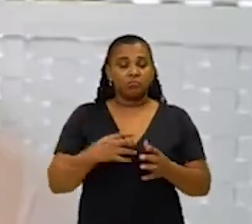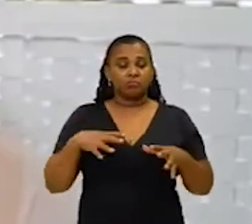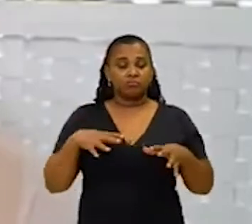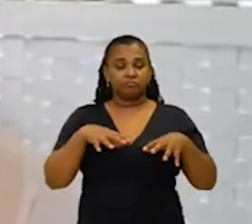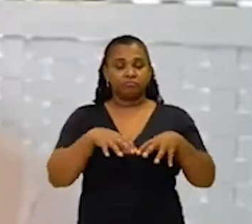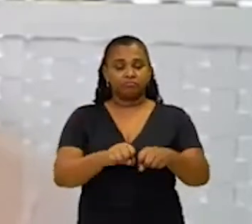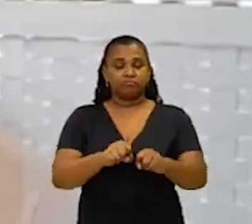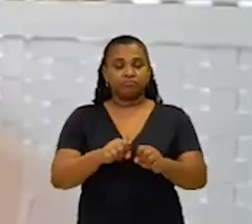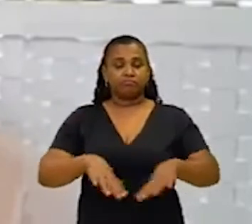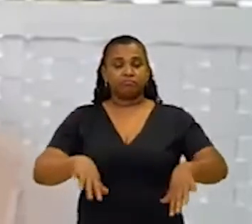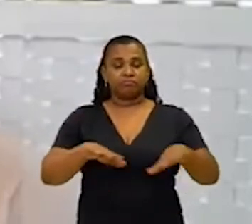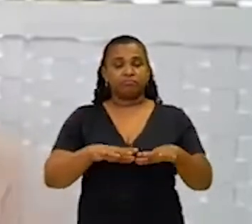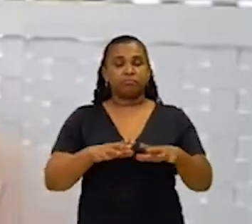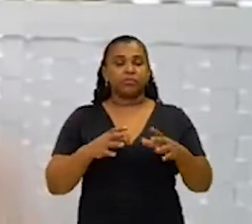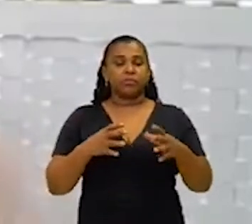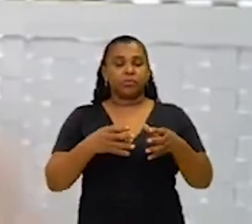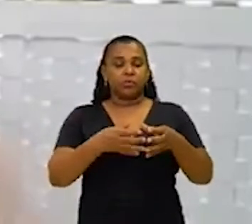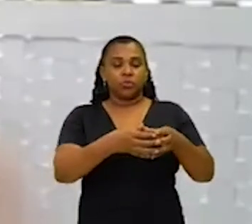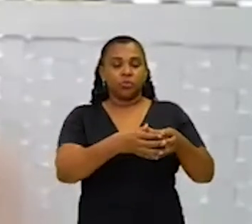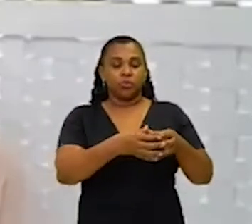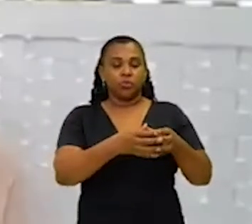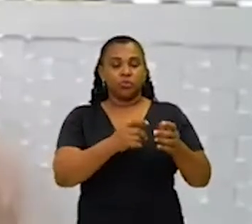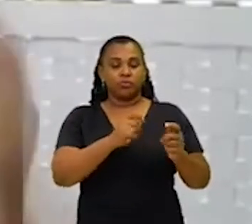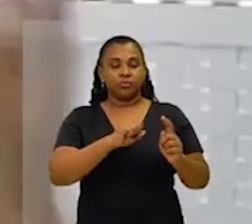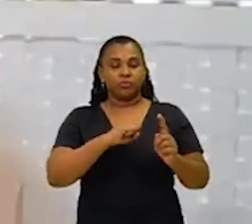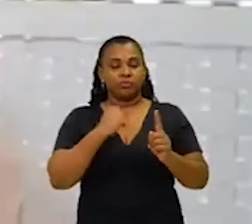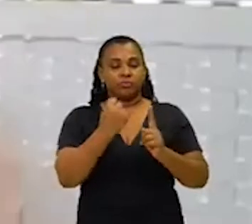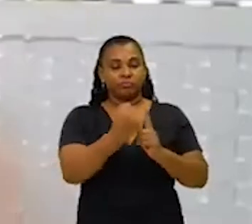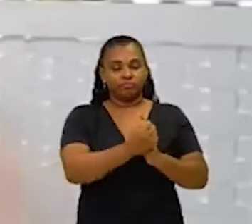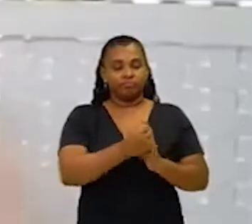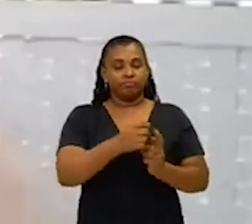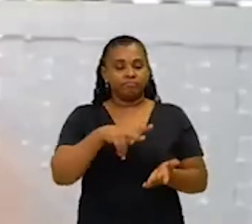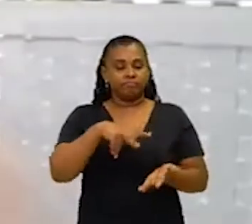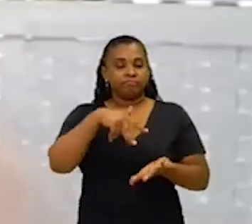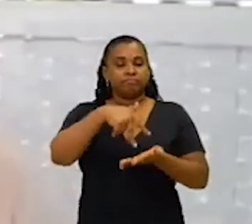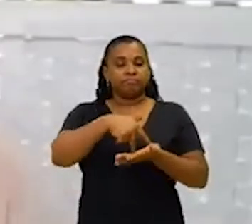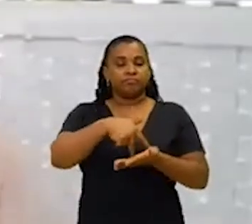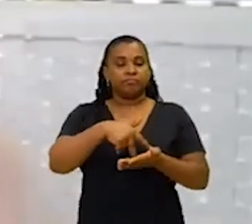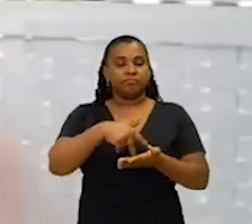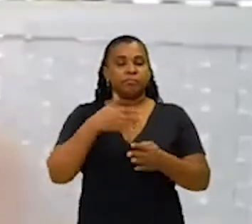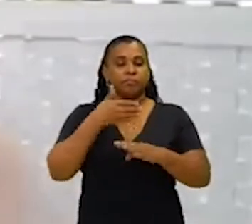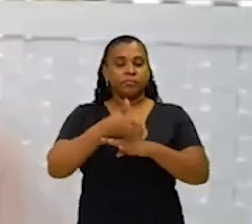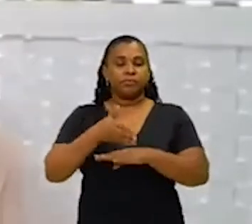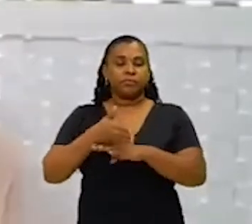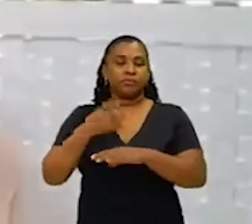buscando afirmar com sua presença na sociedade por meio da participação política e desse modo